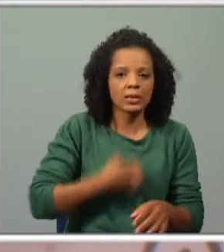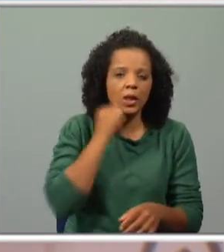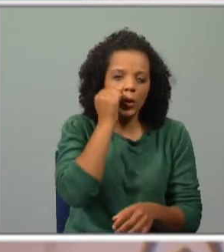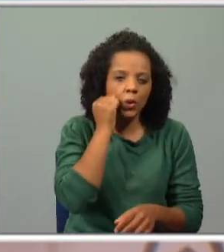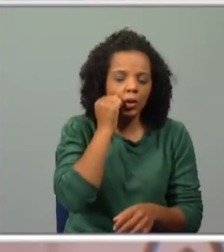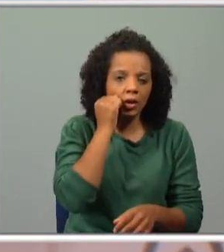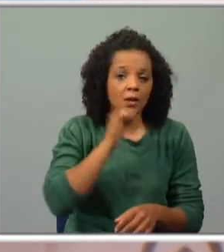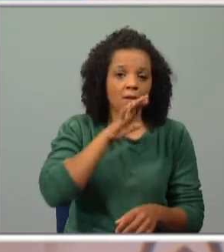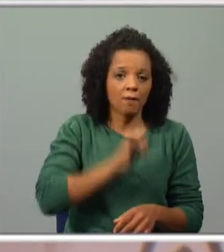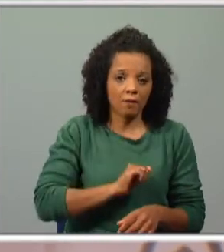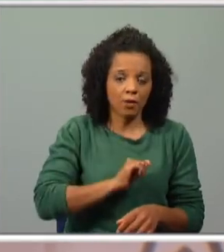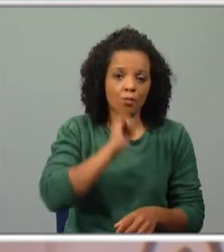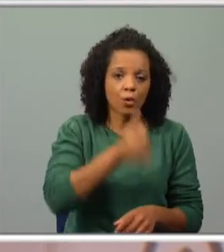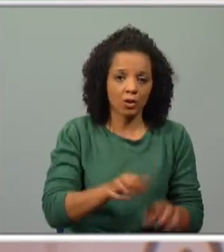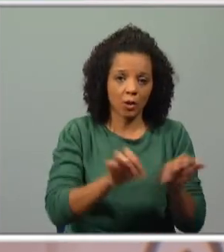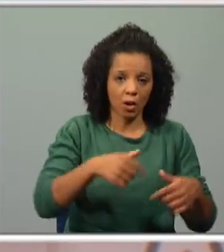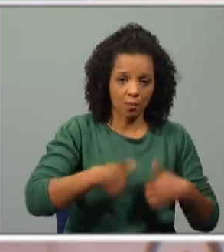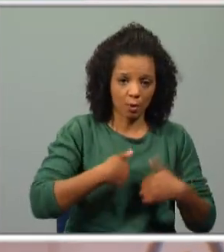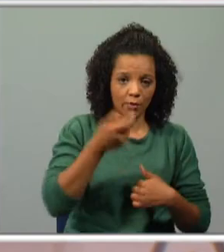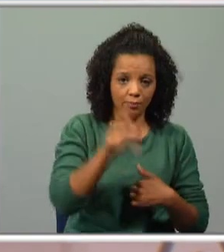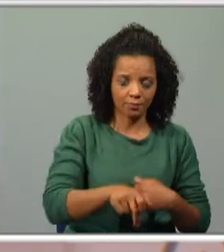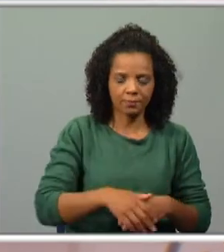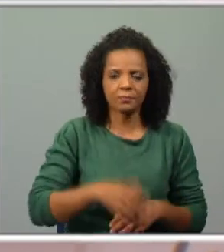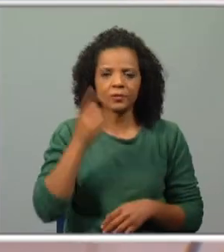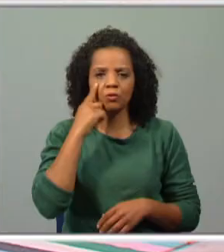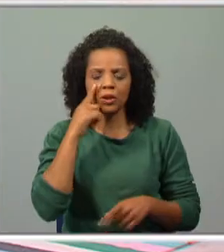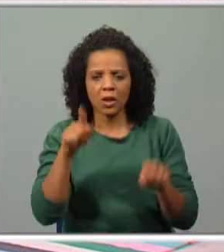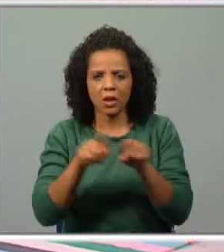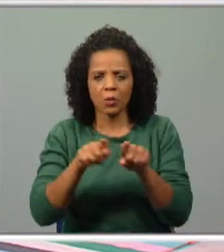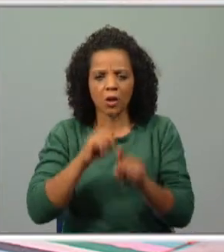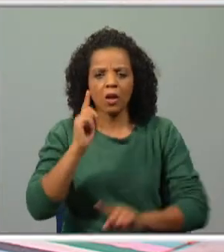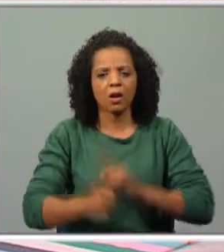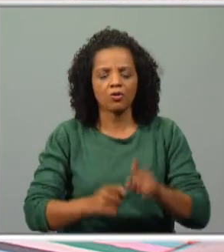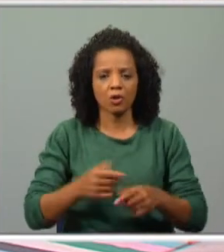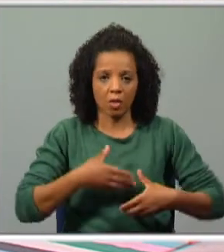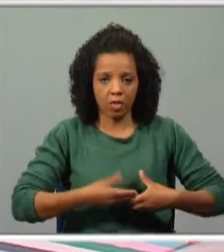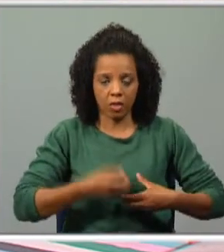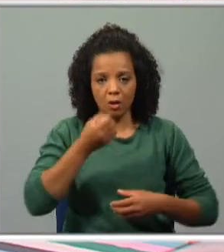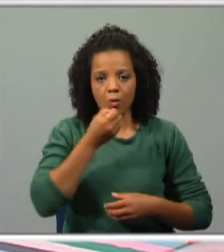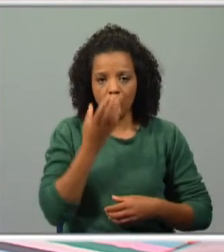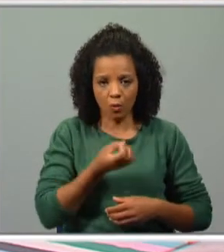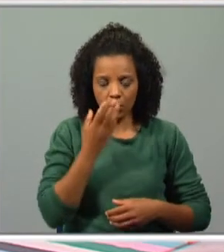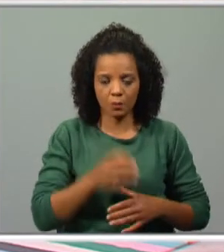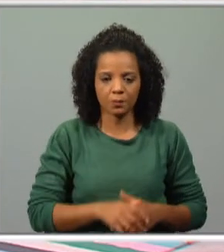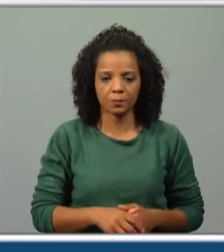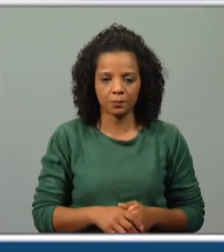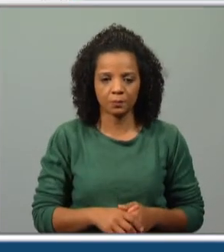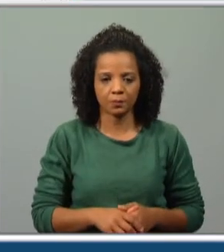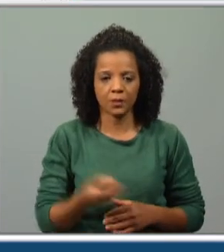perder um filho Como já lhe tinha acontecido a ela Então vamos ver o que é 失去一個孩子，因為我已經有了他發生在她身上所以讓我們看看它是什麼 que ela tem de comum com a área do contexto de Queiroz tinham crianças a 它與區域的共同點奎羅斯有孩子的背景